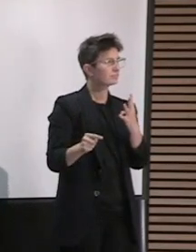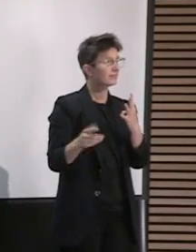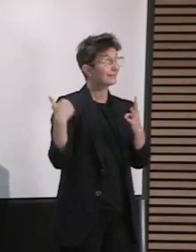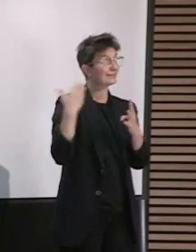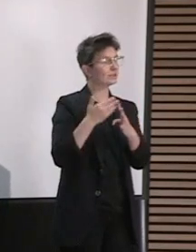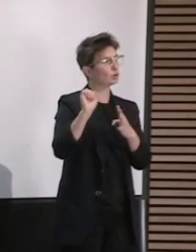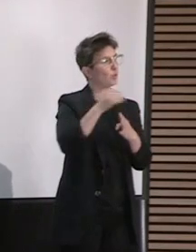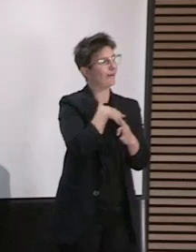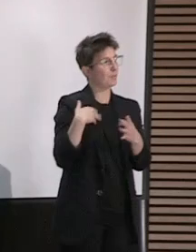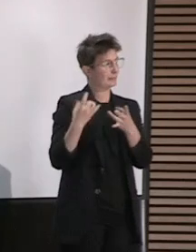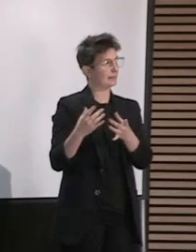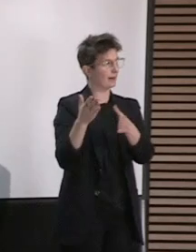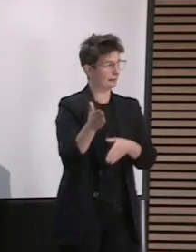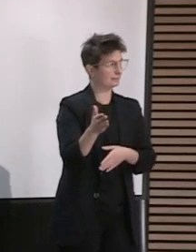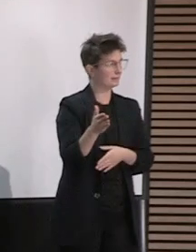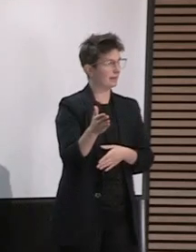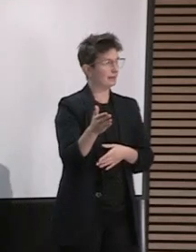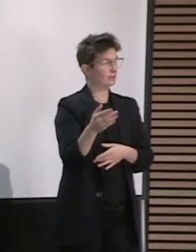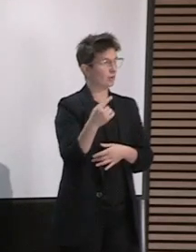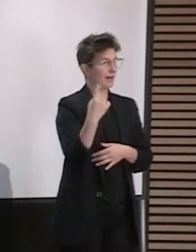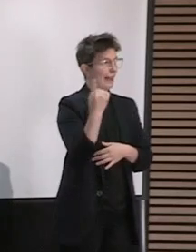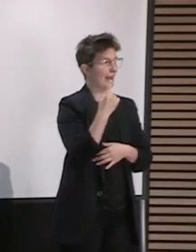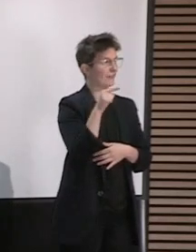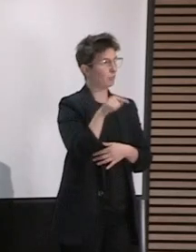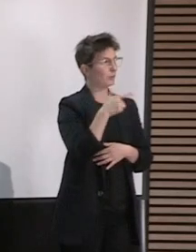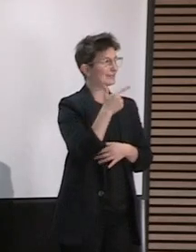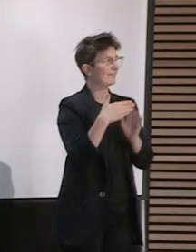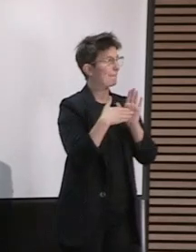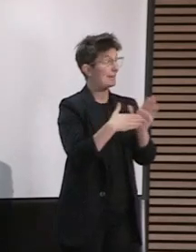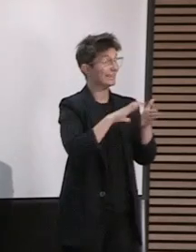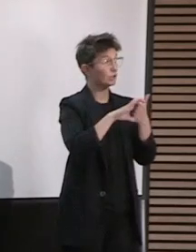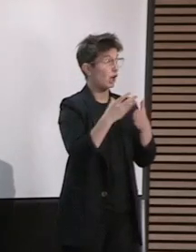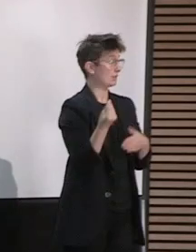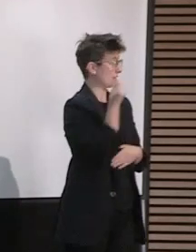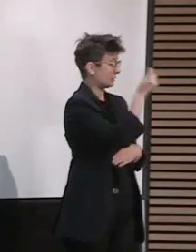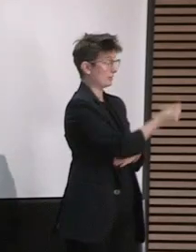Nui atu nga moni i riro atu i a